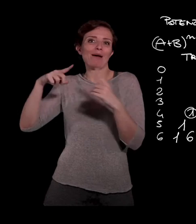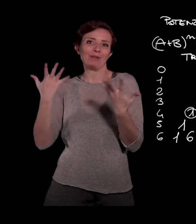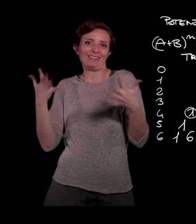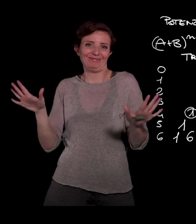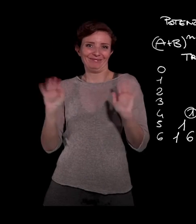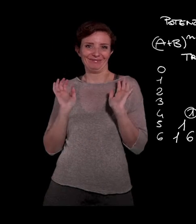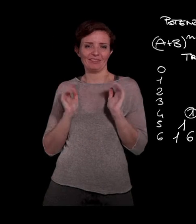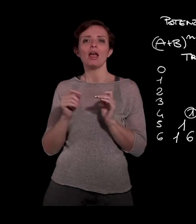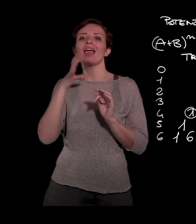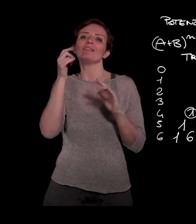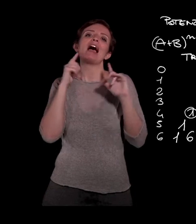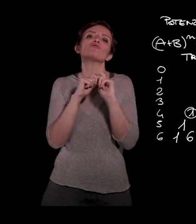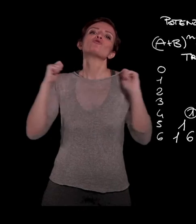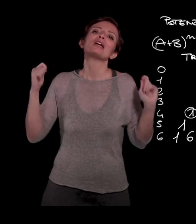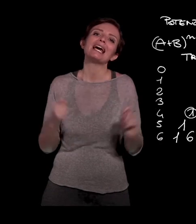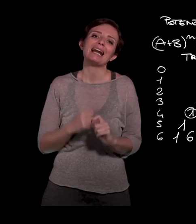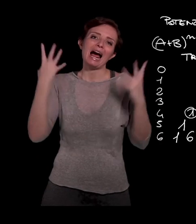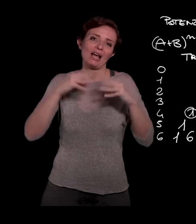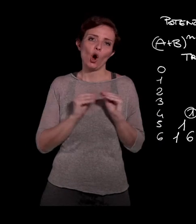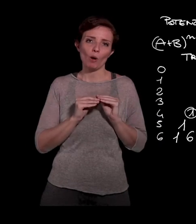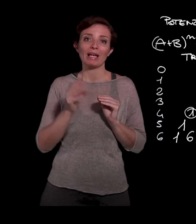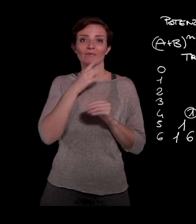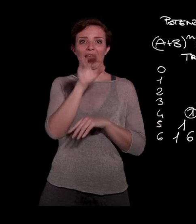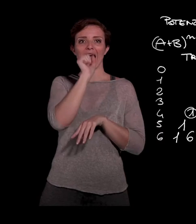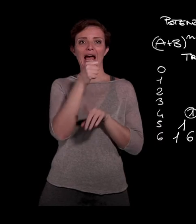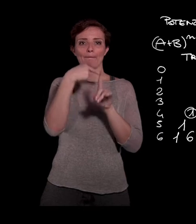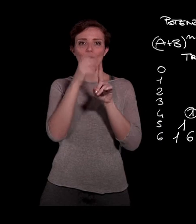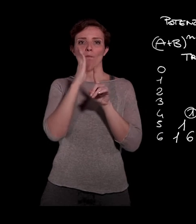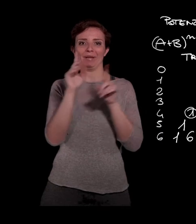Generalizzando, possiamo dire che per quanto riguarda (a+b)⁶,